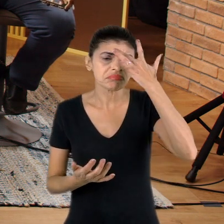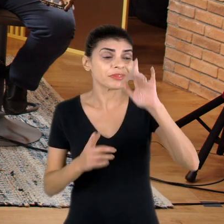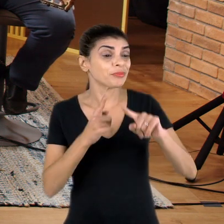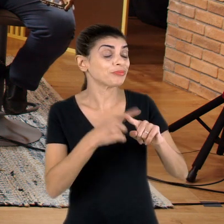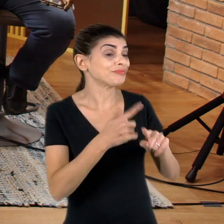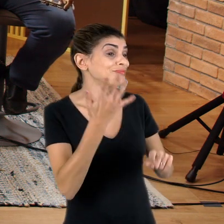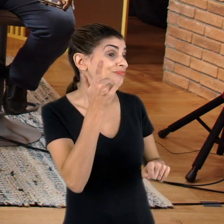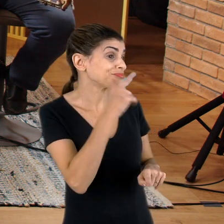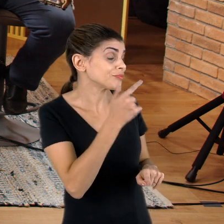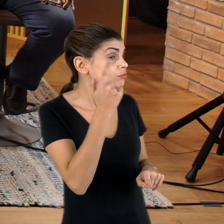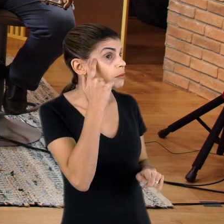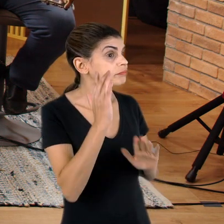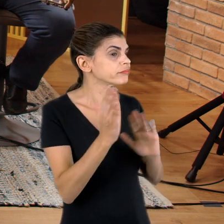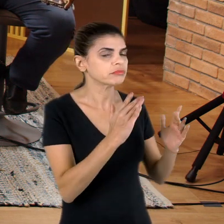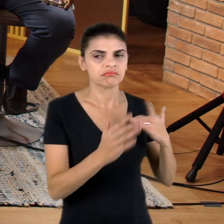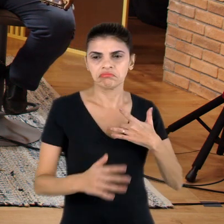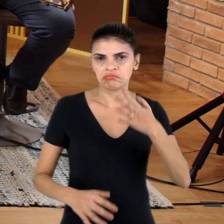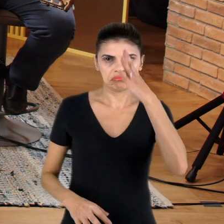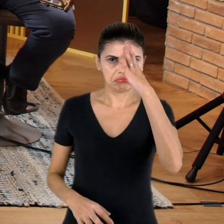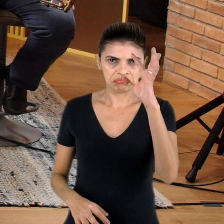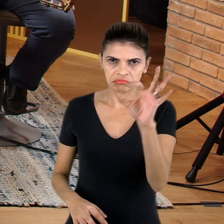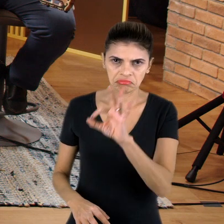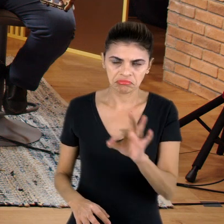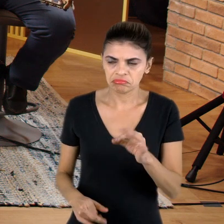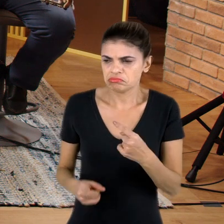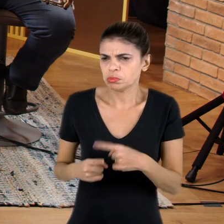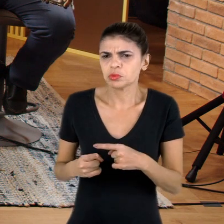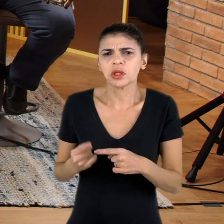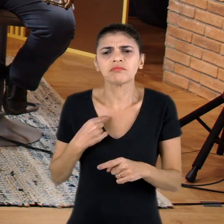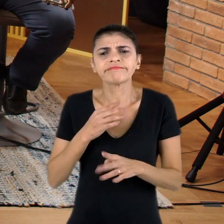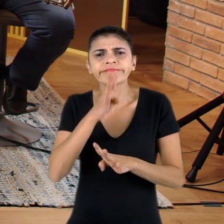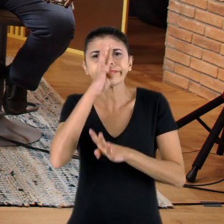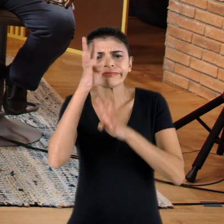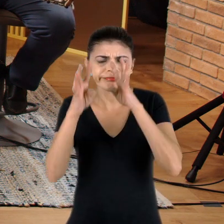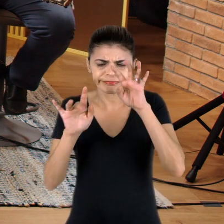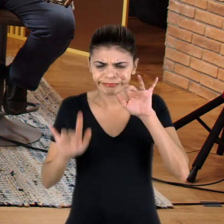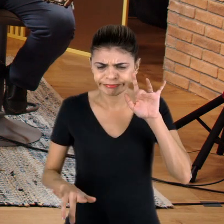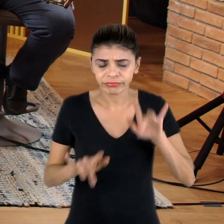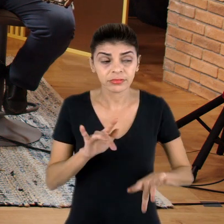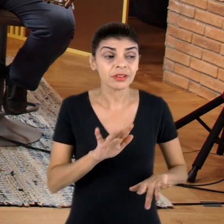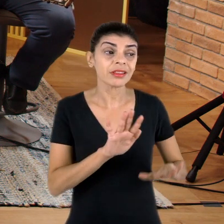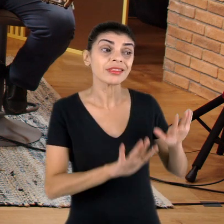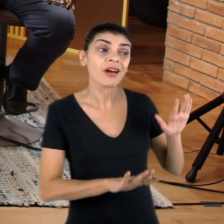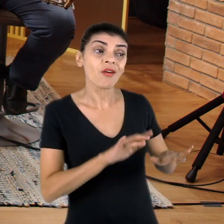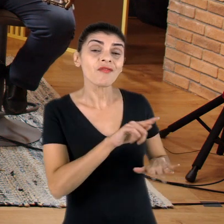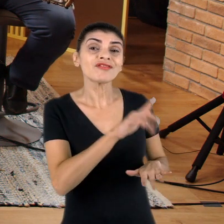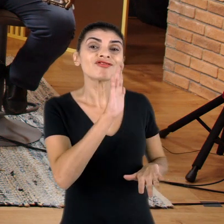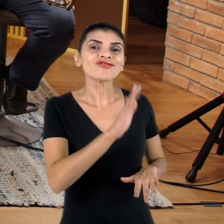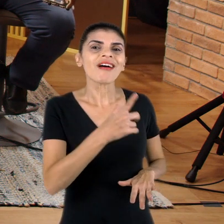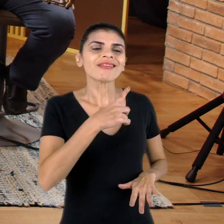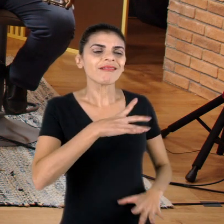Eu não entendia por que, entendeu? Eu não entendia muito. Talvez, por isso você já tenha chegado no piano tocando.